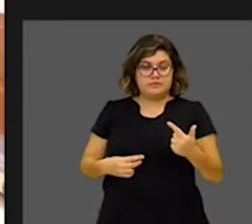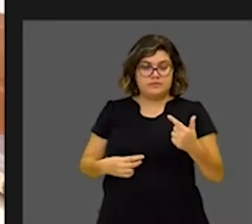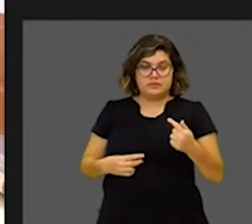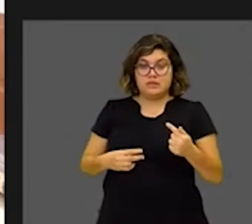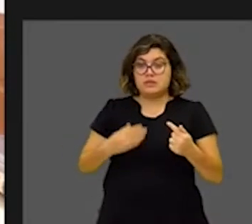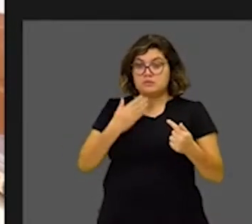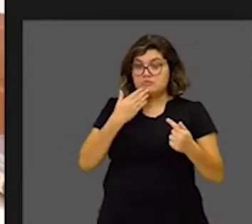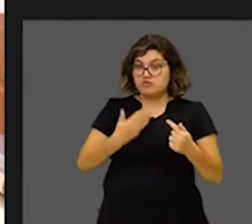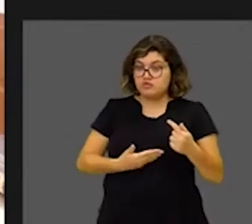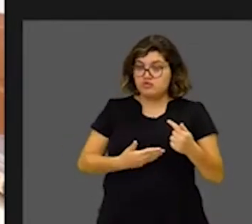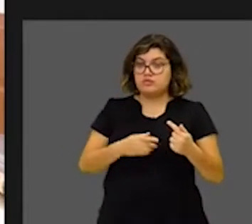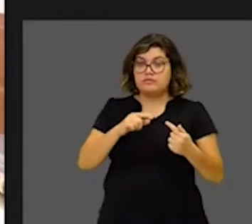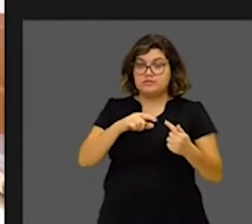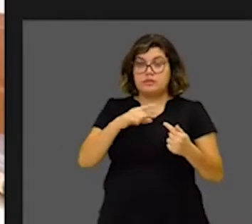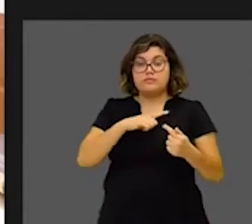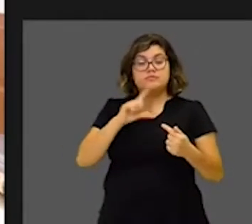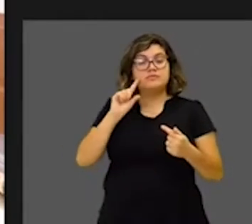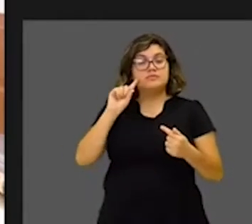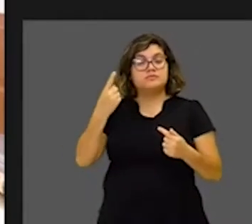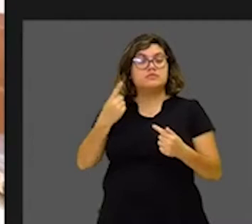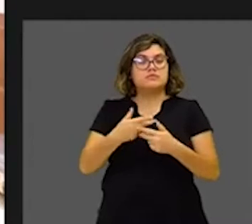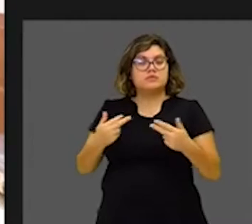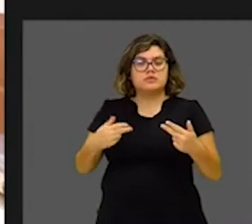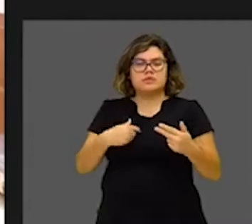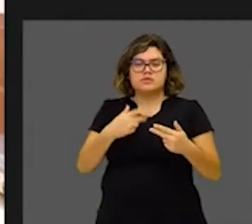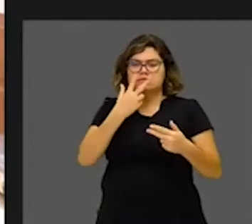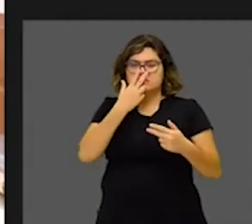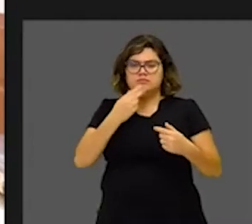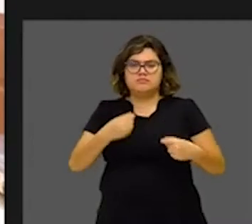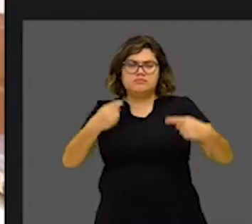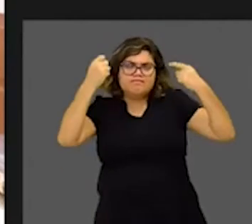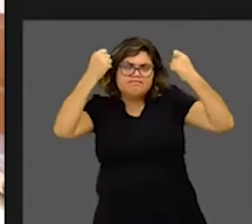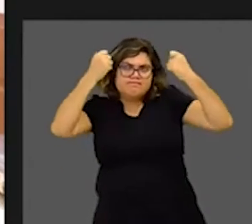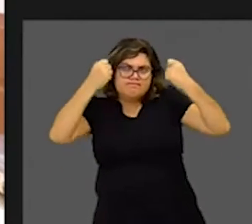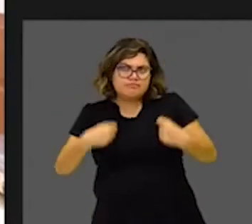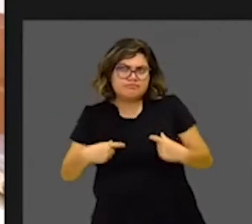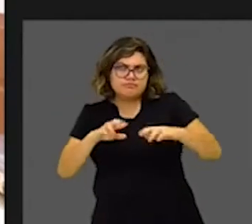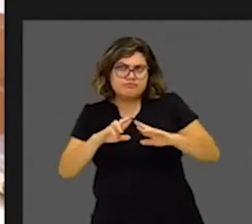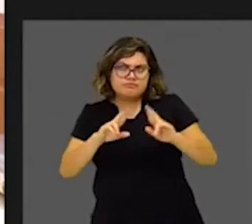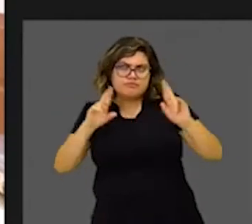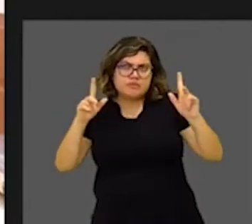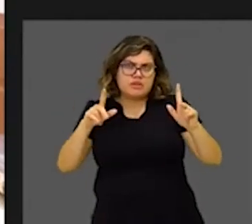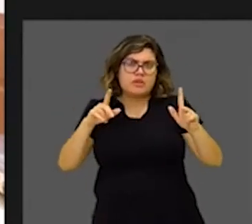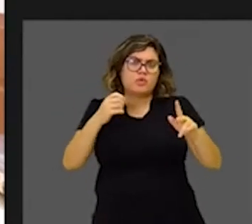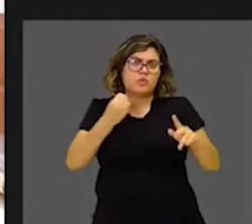uma primeira questão é essa divergência numérica já aponta para um problema que nós esperança e